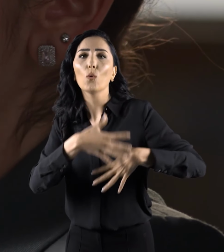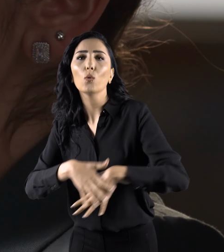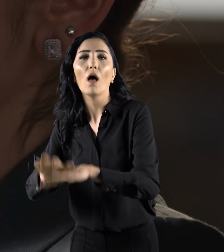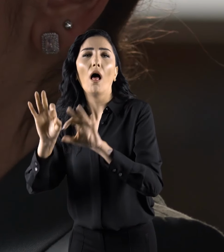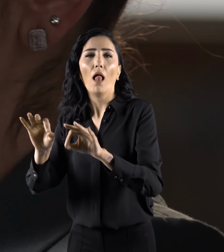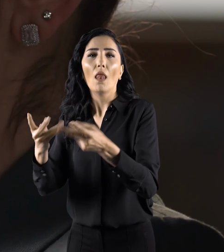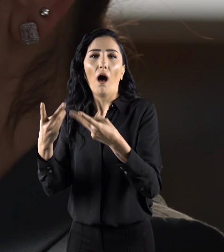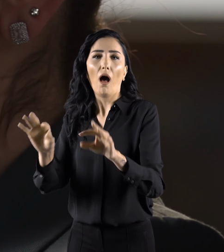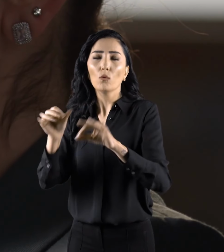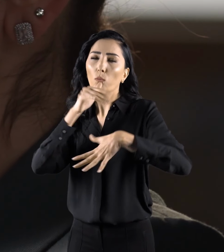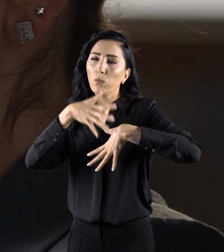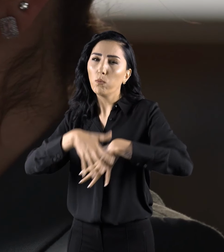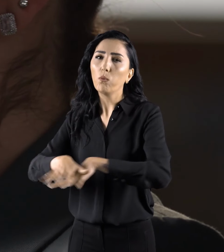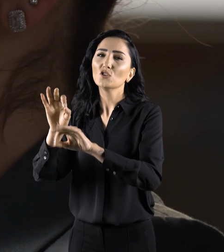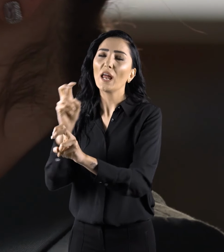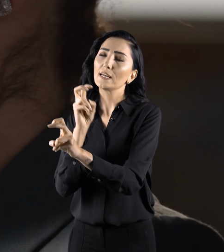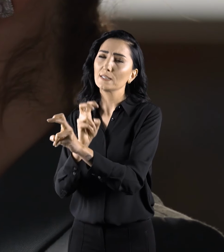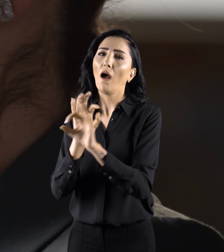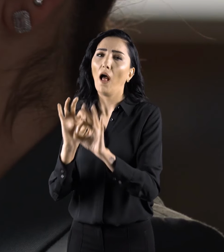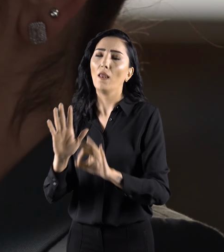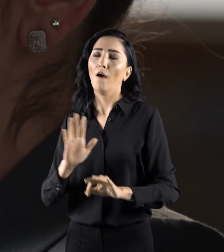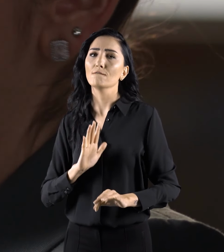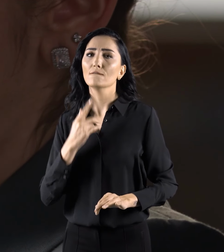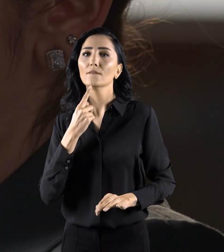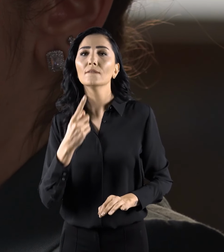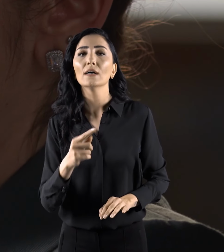sel suları hala aktif olduğu için risk de hala aktif.